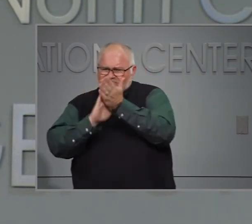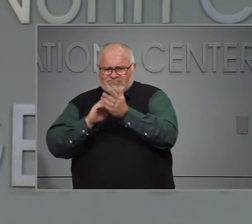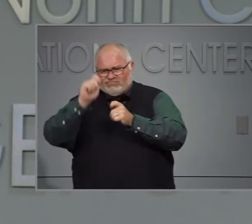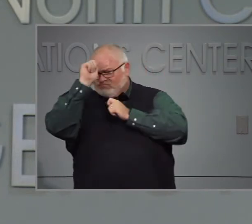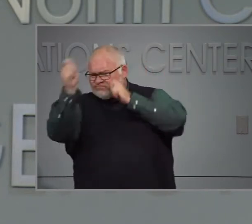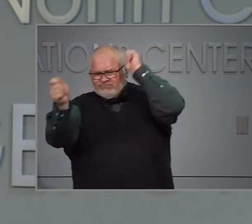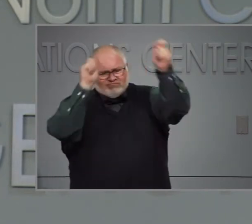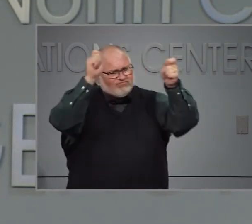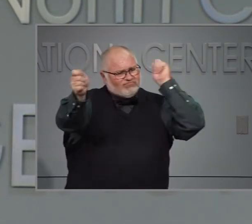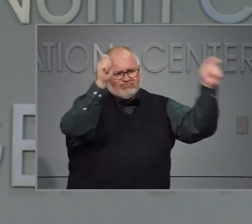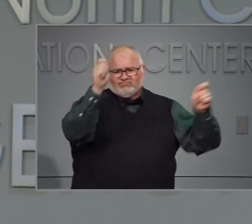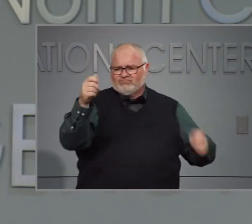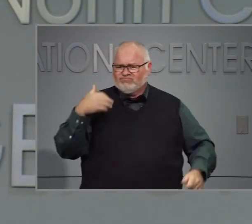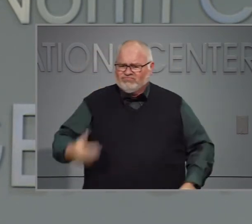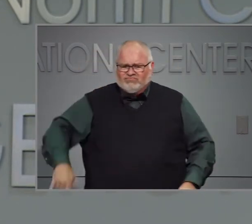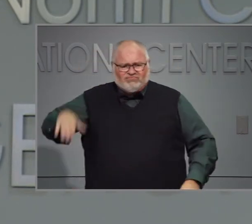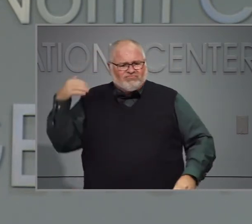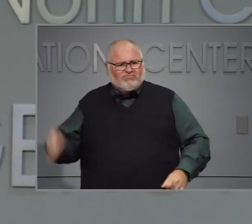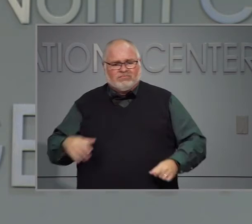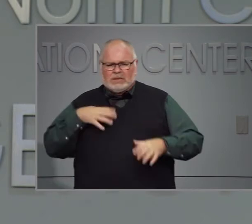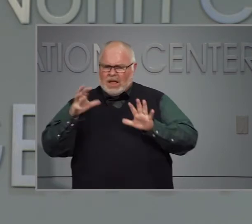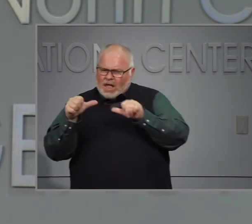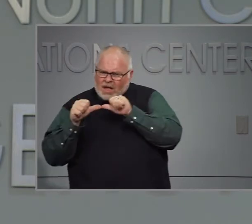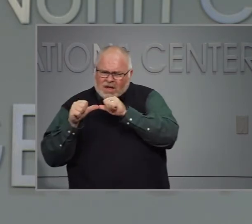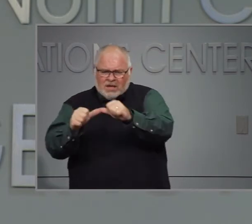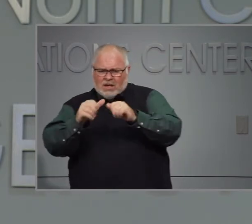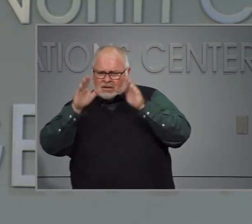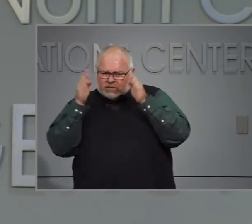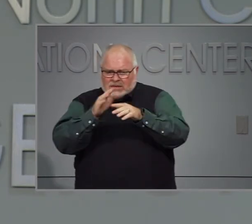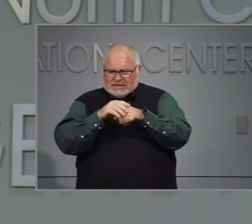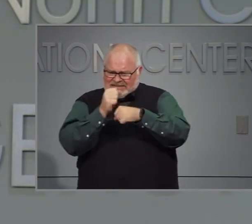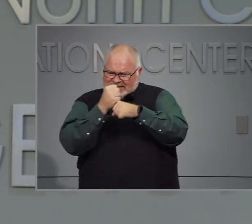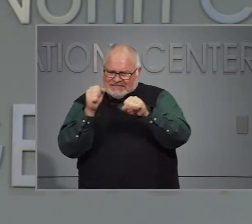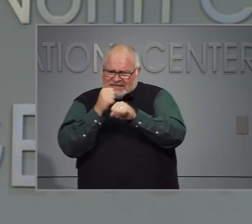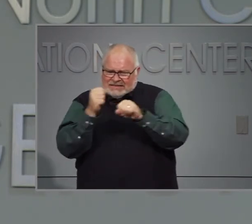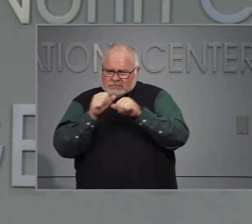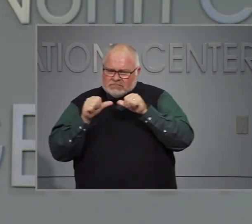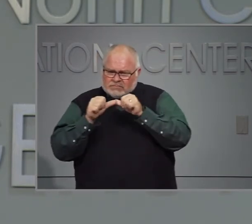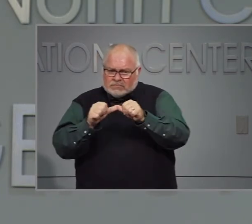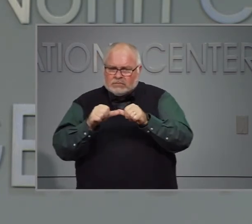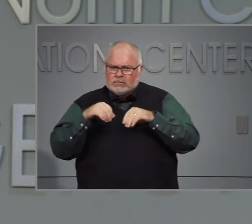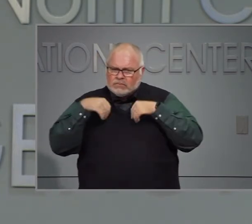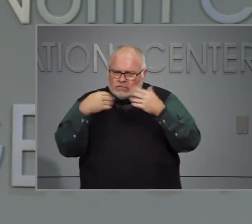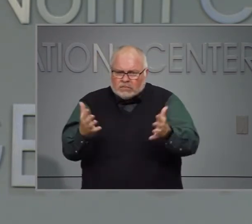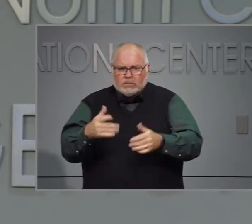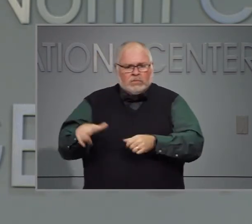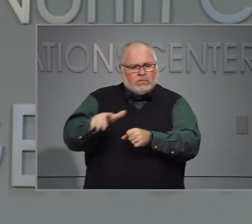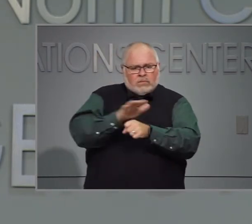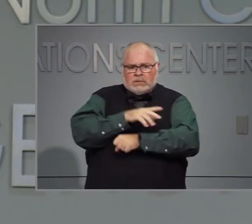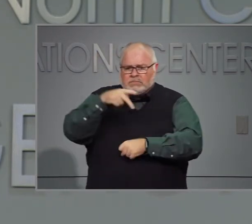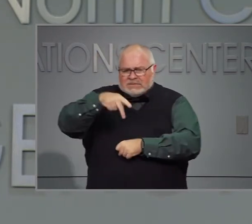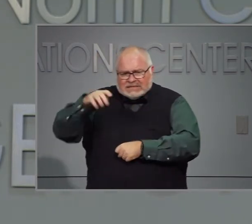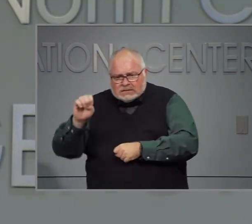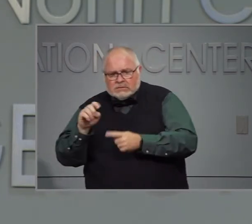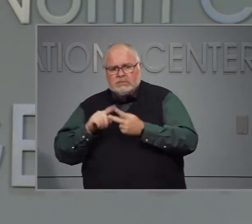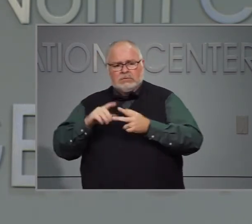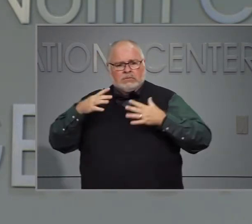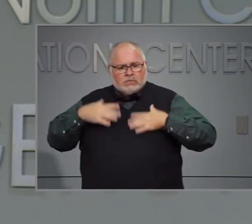Les damos las gracias por su excelente servicio, y no se les olvide observar las tres doble